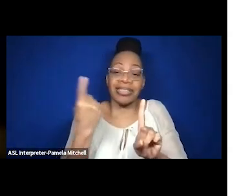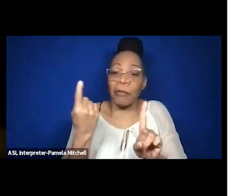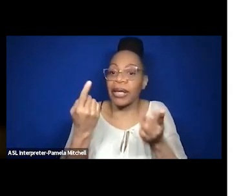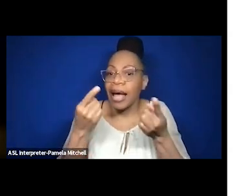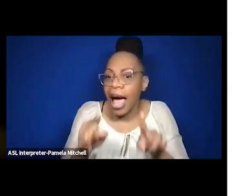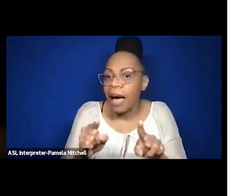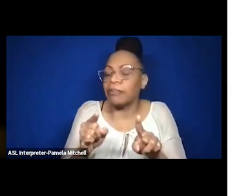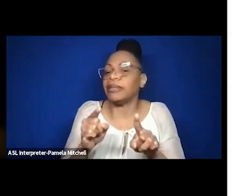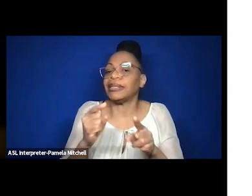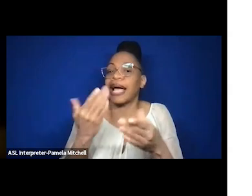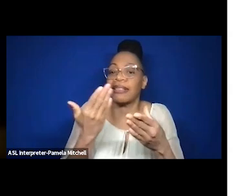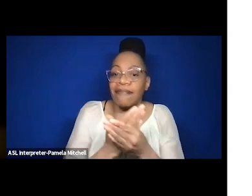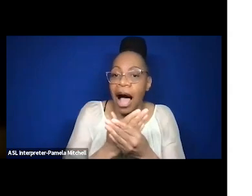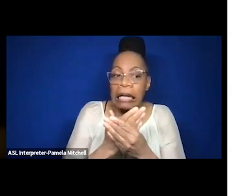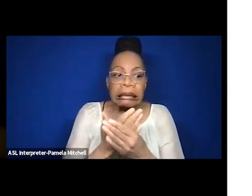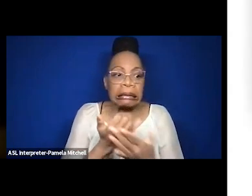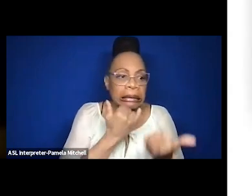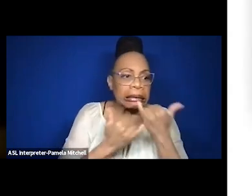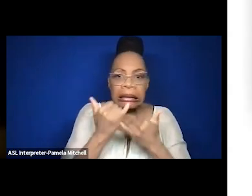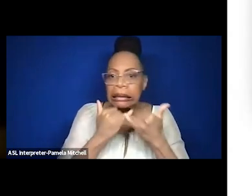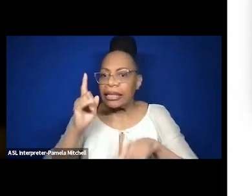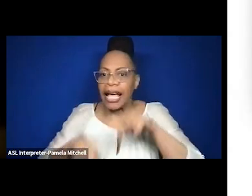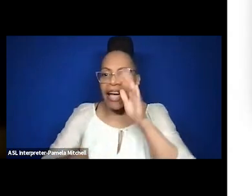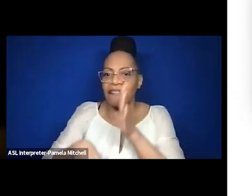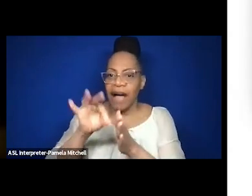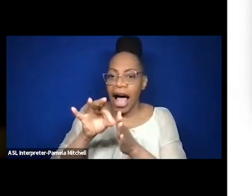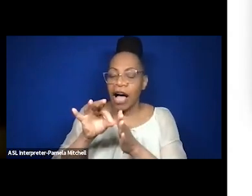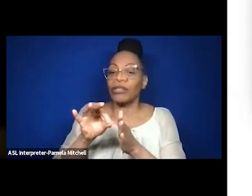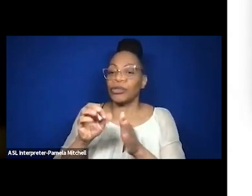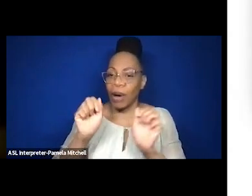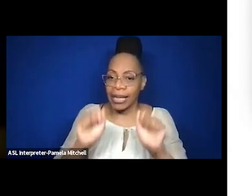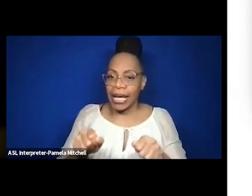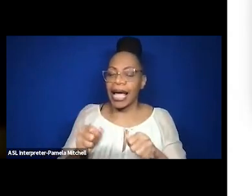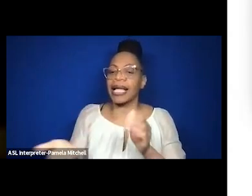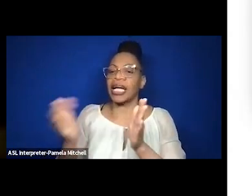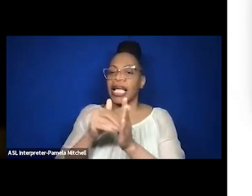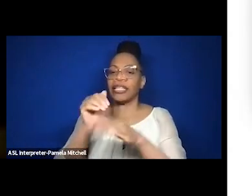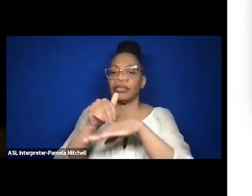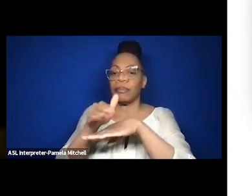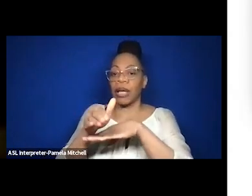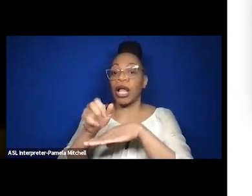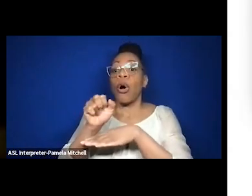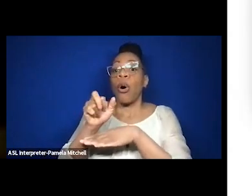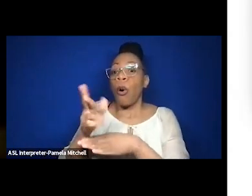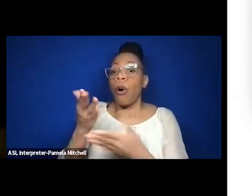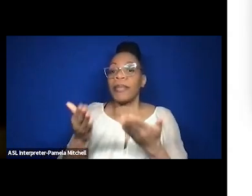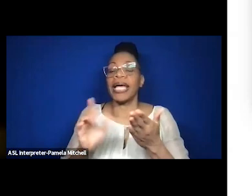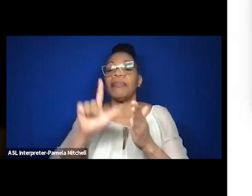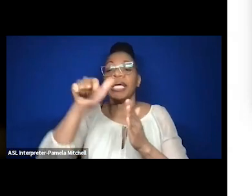tendré ese paquete listo para reenviar si es necesario. O si necesito referirme a algo, tengo acceso fácil a ello.